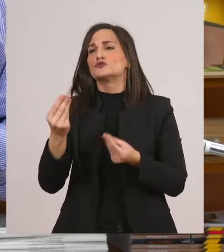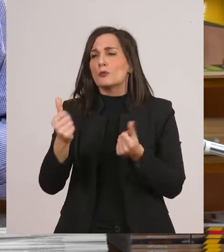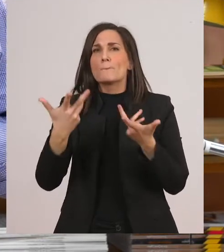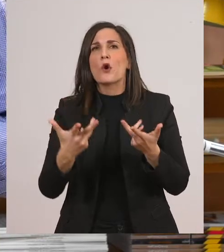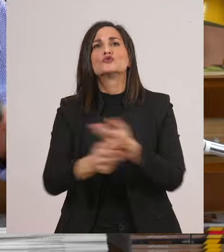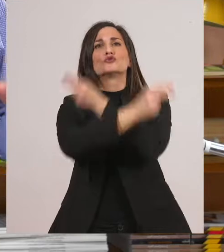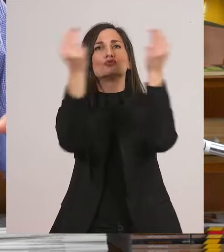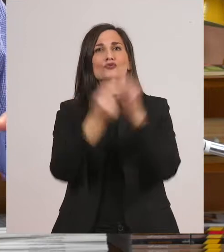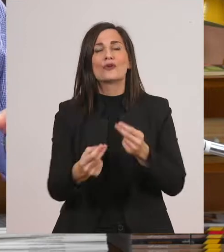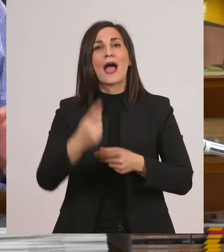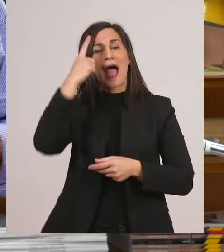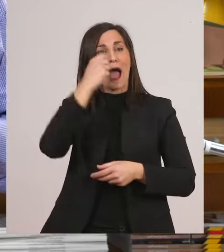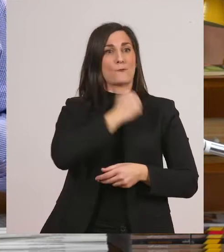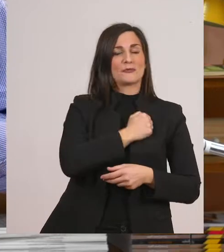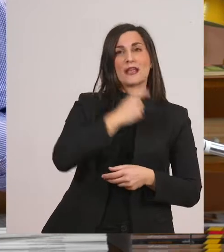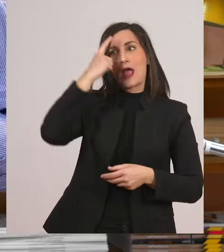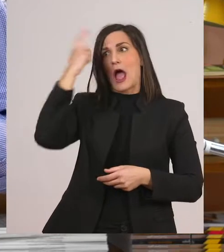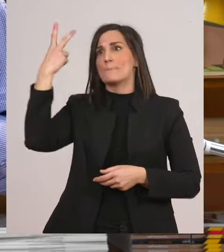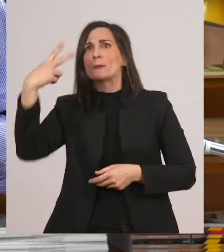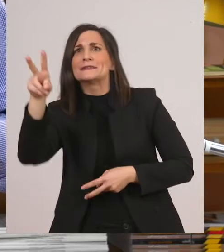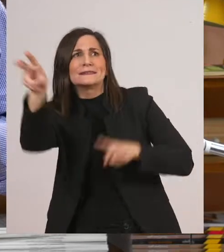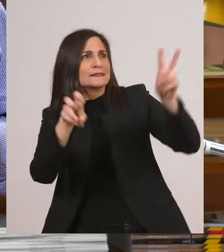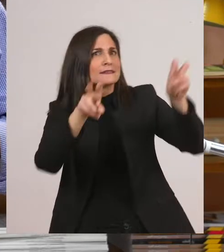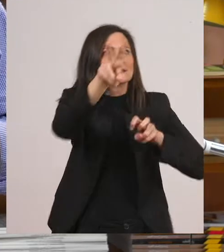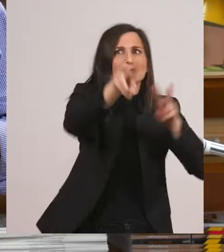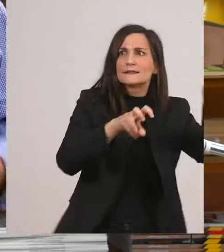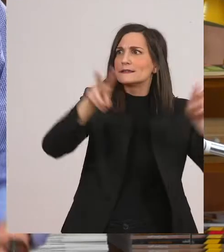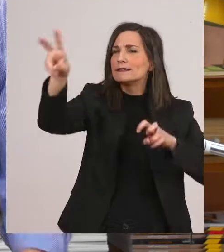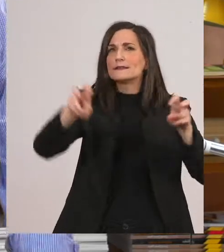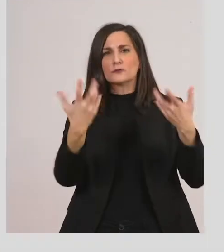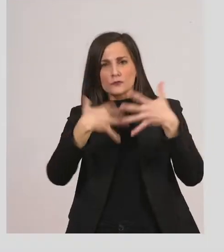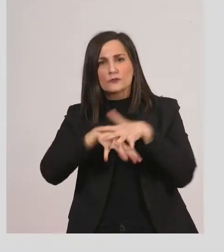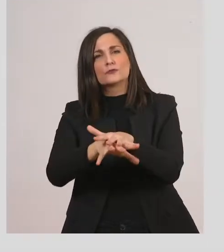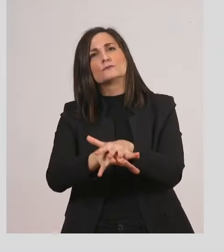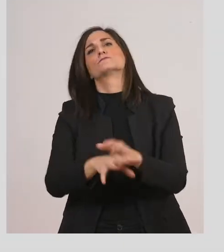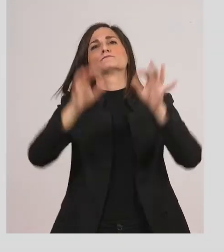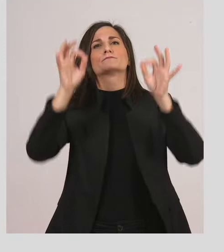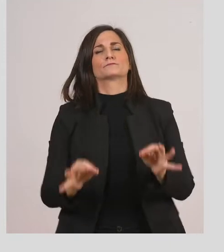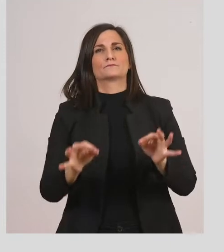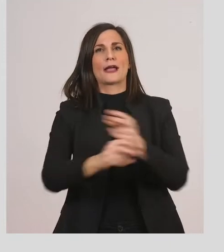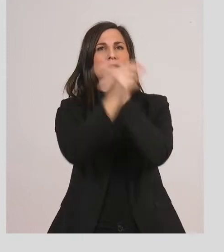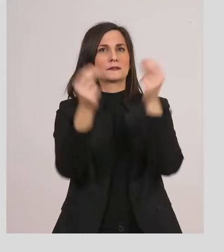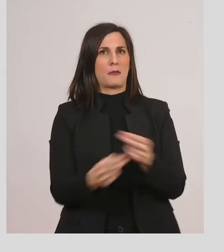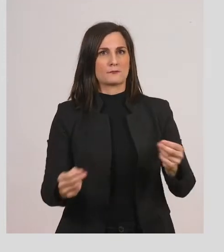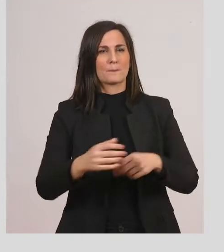συνδυάζοντας τη δική μας άποψη και ίσως παίρνοντας στοιχεία κι από μία αντίθετη. Τα θέματα που μπορούμε να συζητήσουμε για να επιχειρηματολογήσουμε...